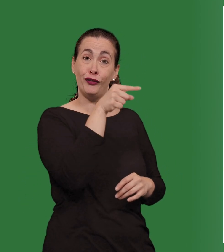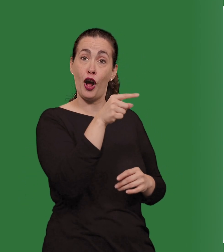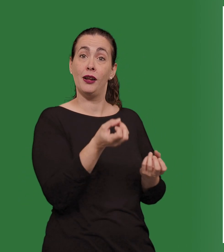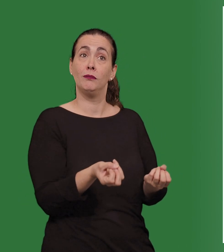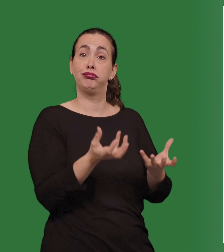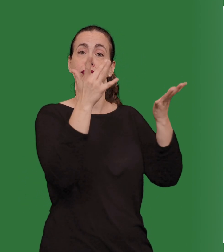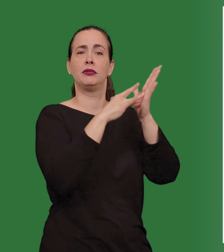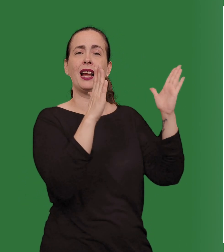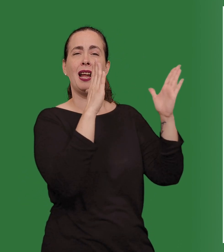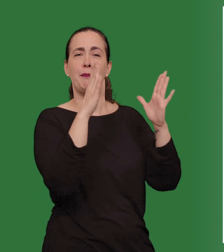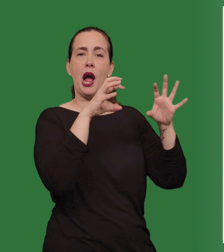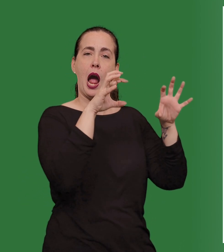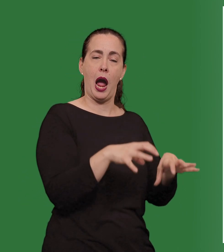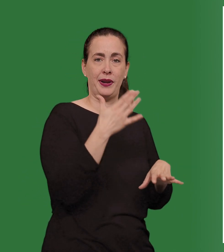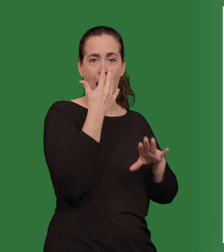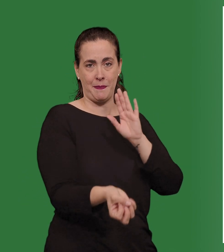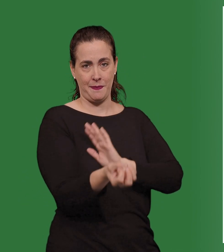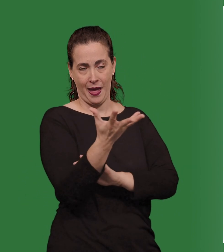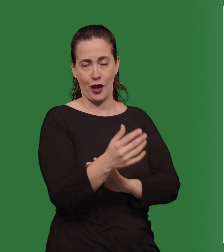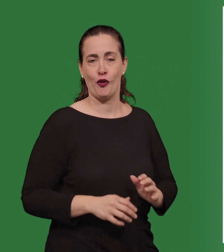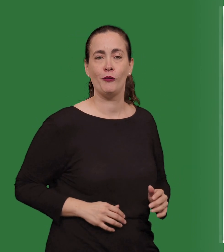Floreixen de l'abril al maig.